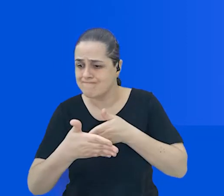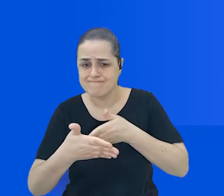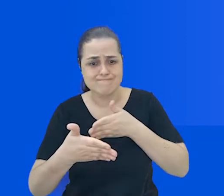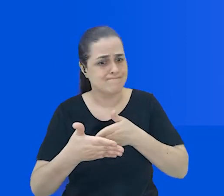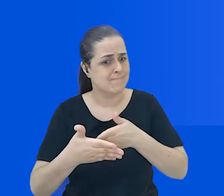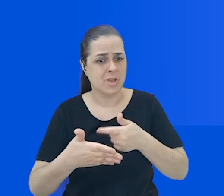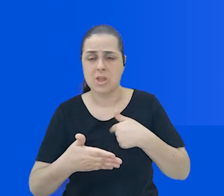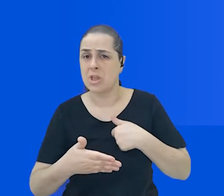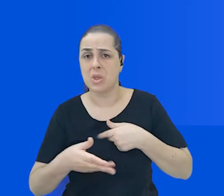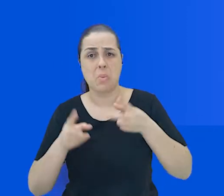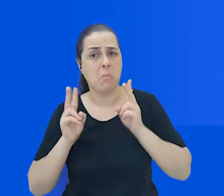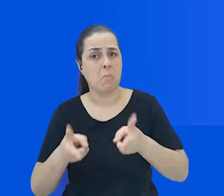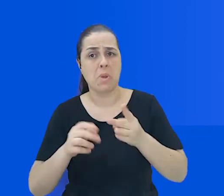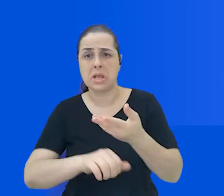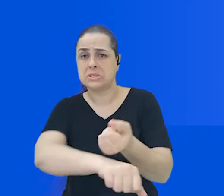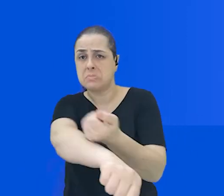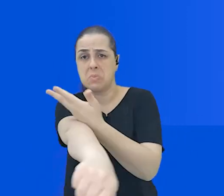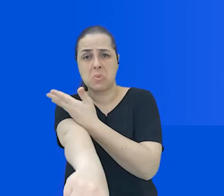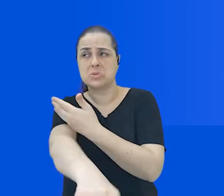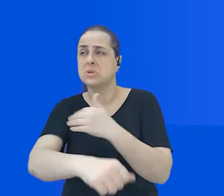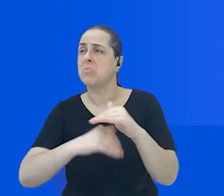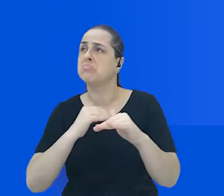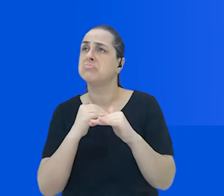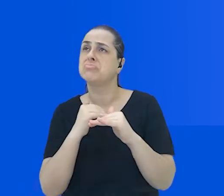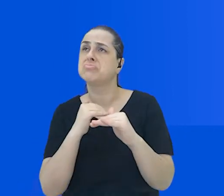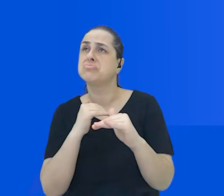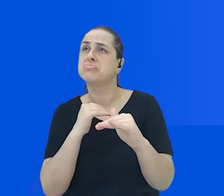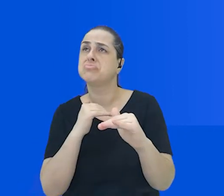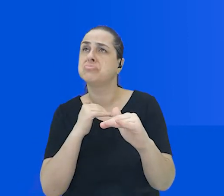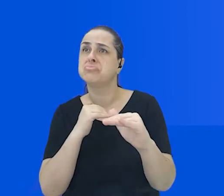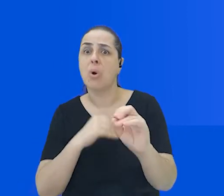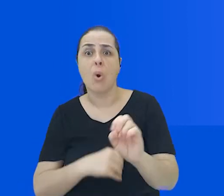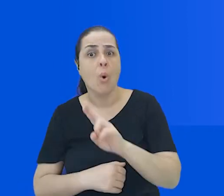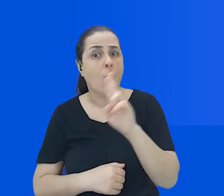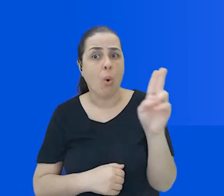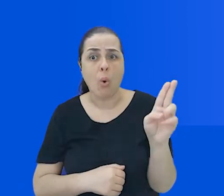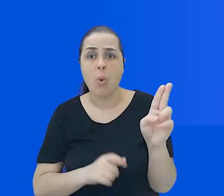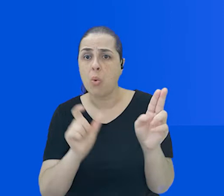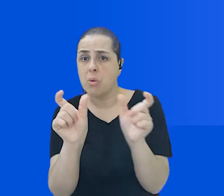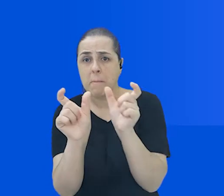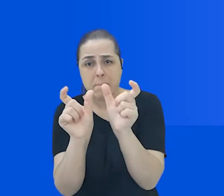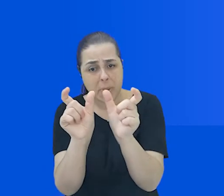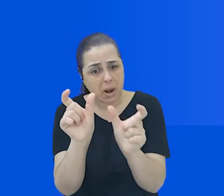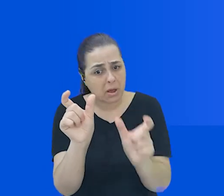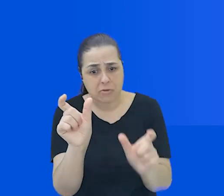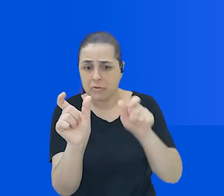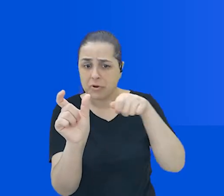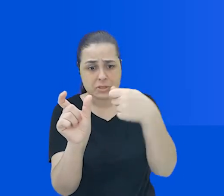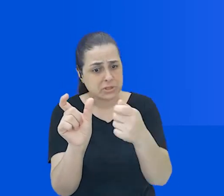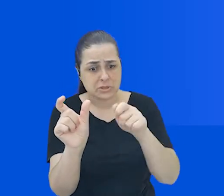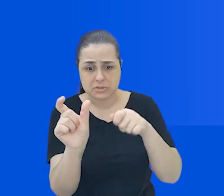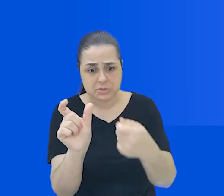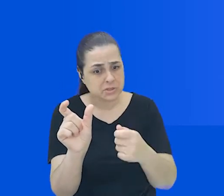eu só me permito sentir sempre as mesmas emoções ou se eu não tenho um vocabulário para vivenciar e conseguir nomear as diferentes